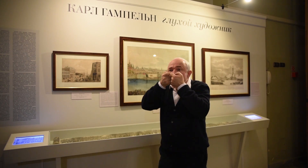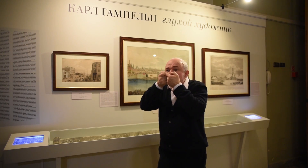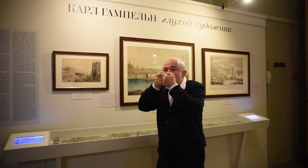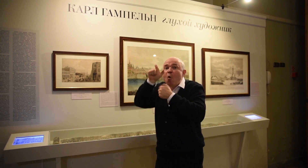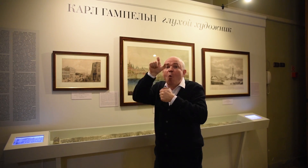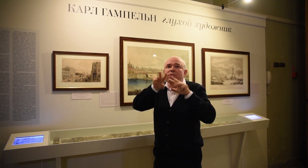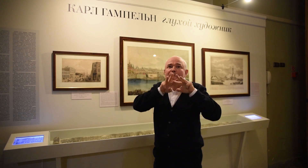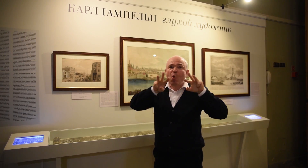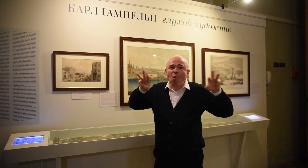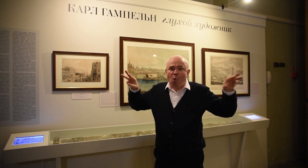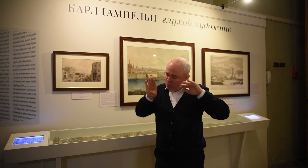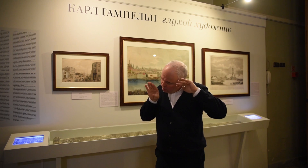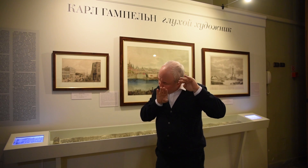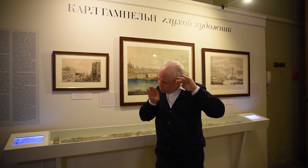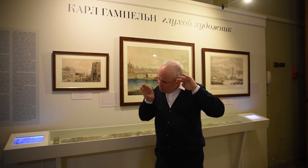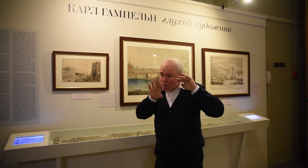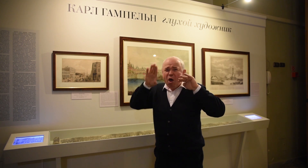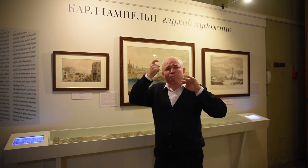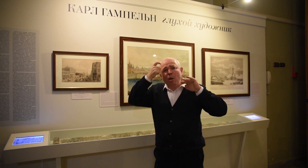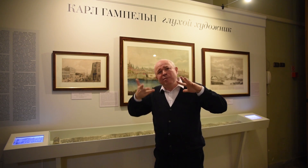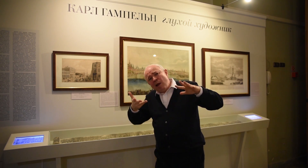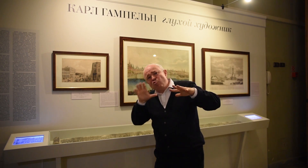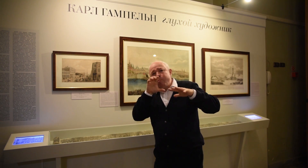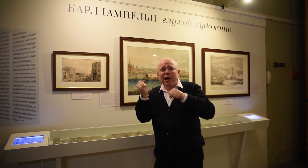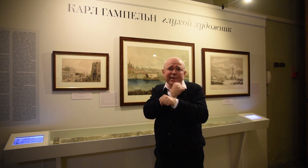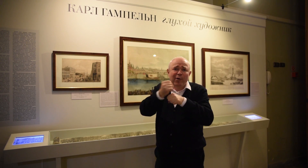Здесь всё прорисовано до мелочей! На ней мы видим множество персонажей: пьяница там лежит, собаки дерутся,